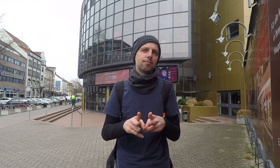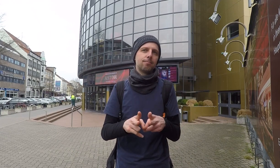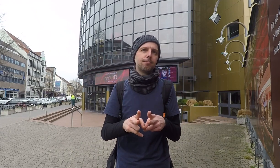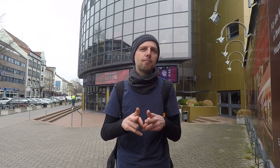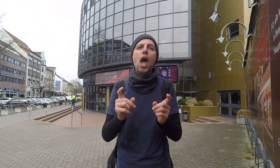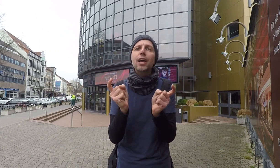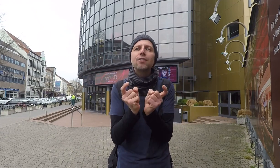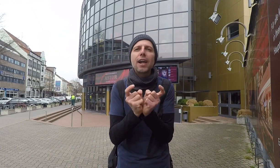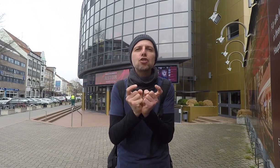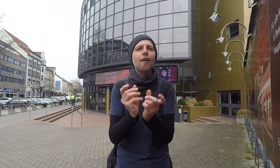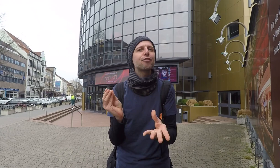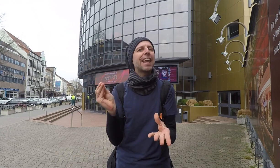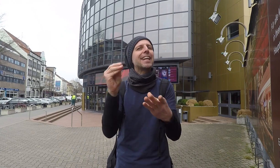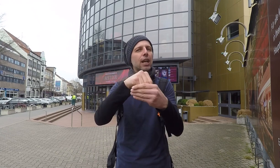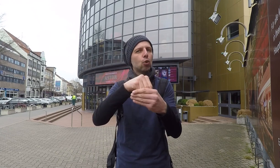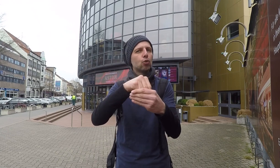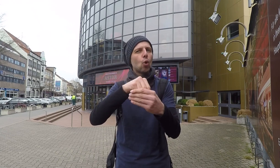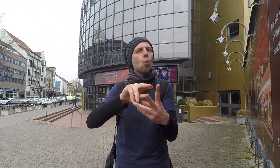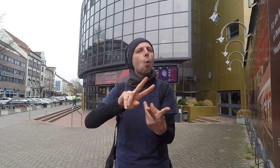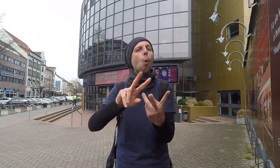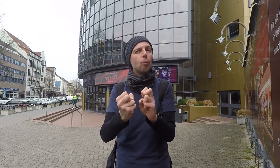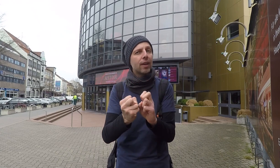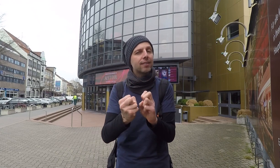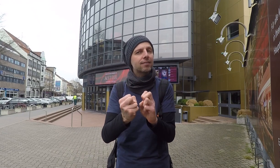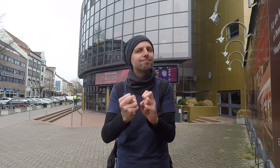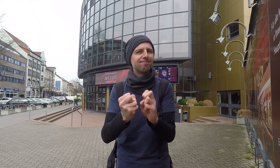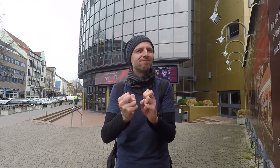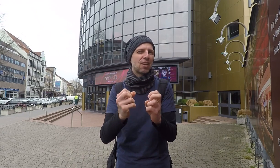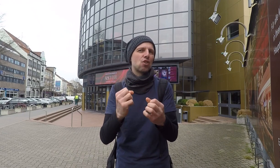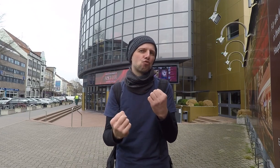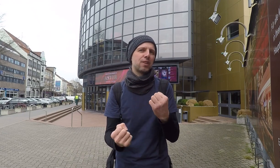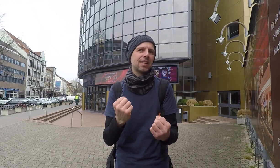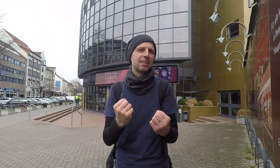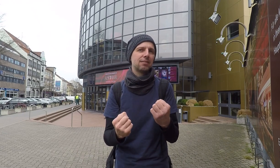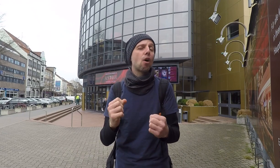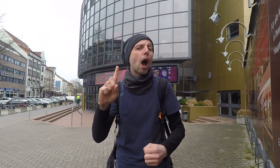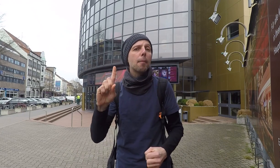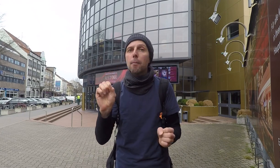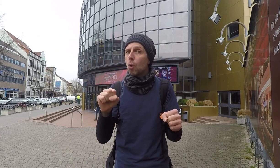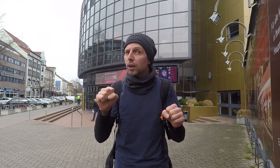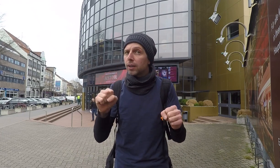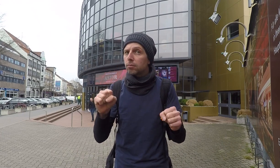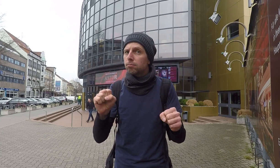Die komplette Gesellschaft inklusiv umzubauen ist sicherlich ein schwieriges Unterfangen. Ist es denn überhaupt möglich?